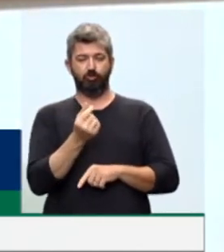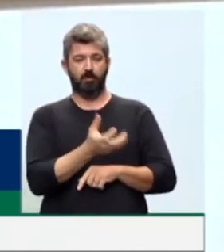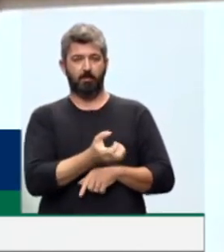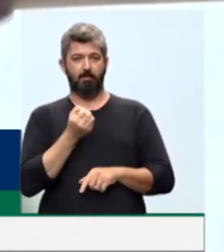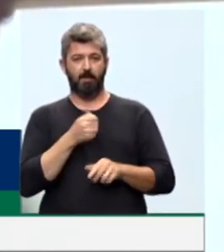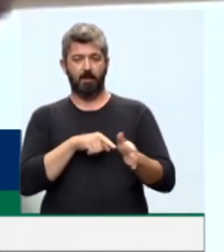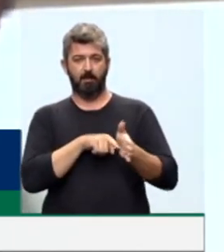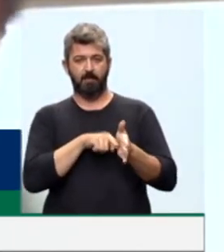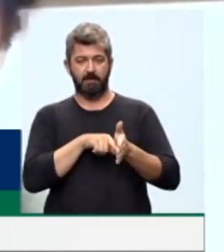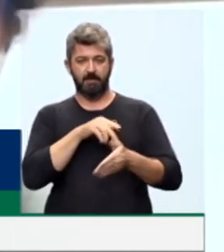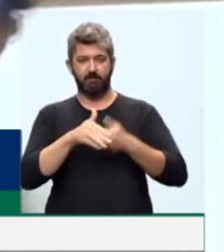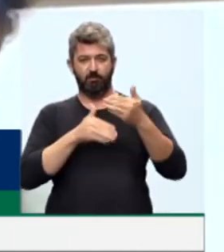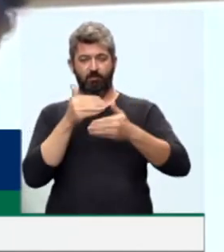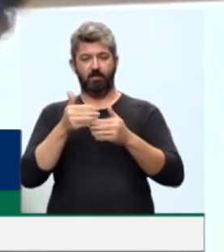ARREFESCER UM VOLUME PRIMEIRO